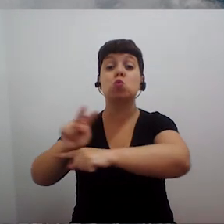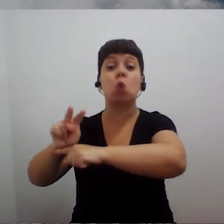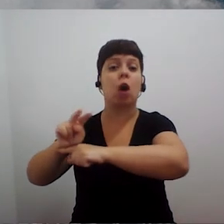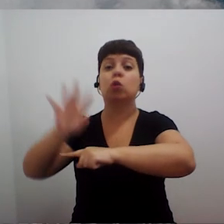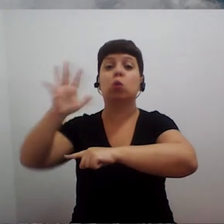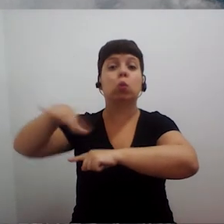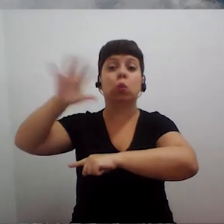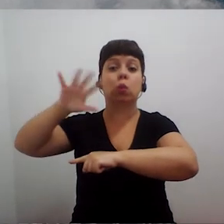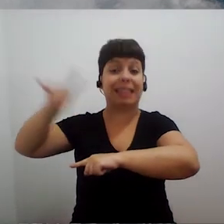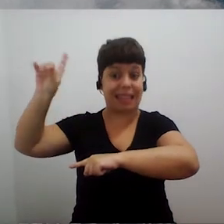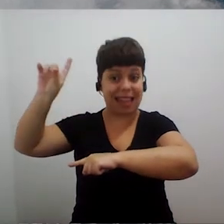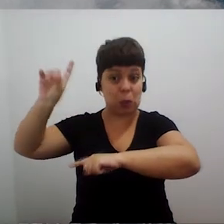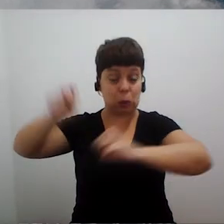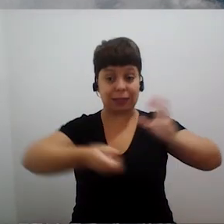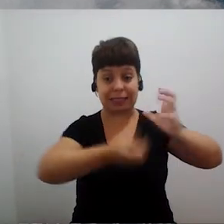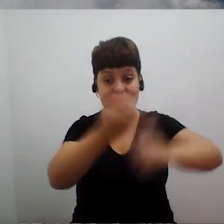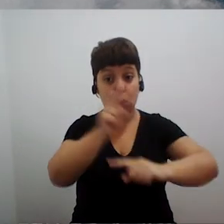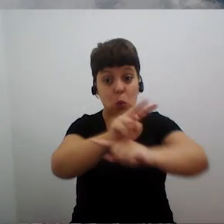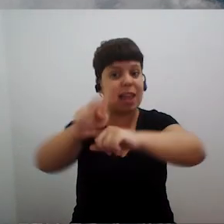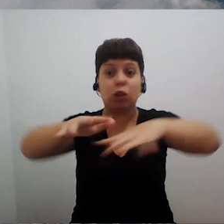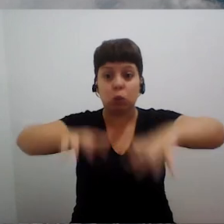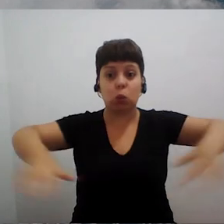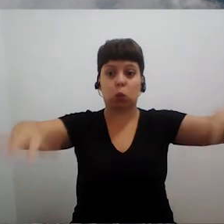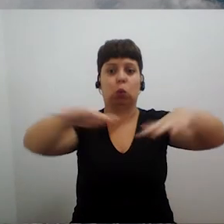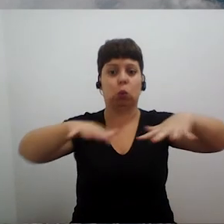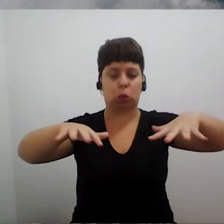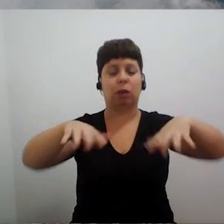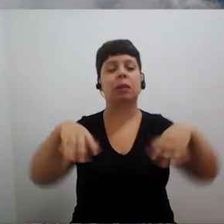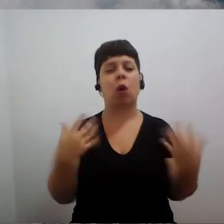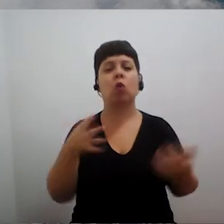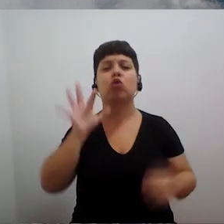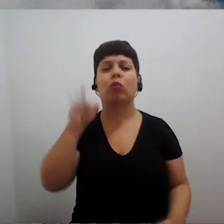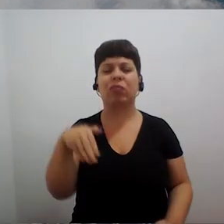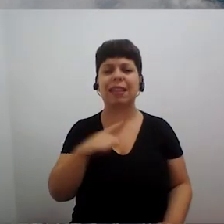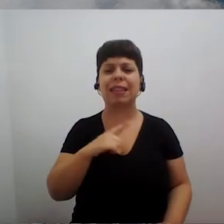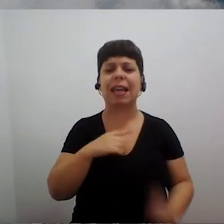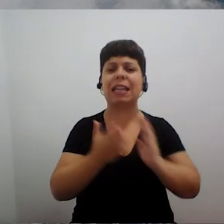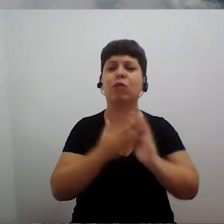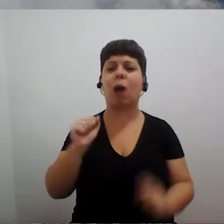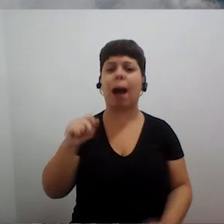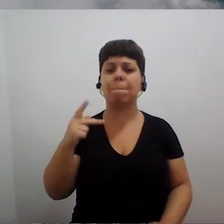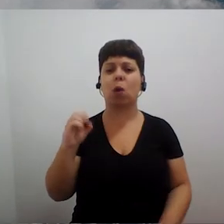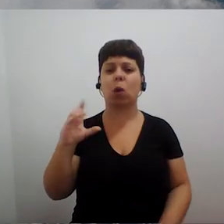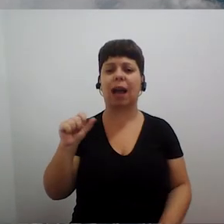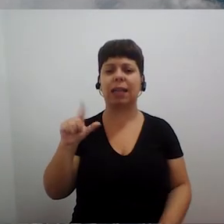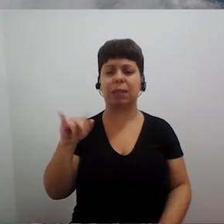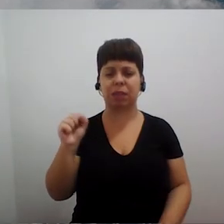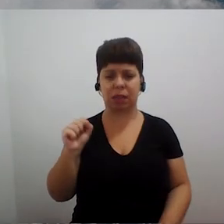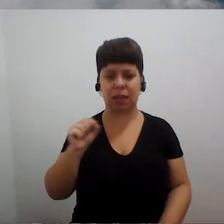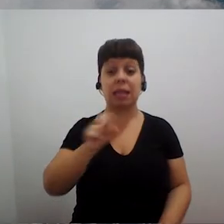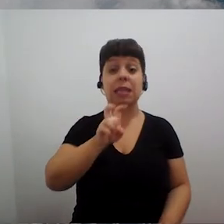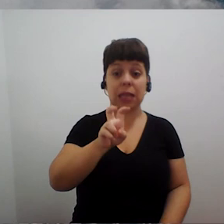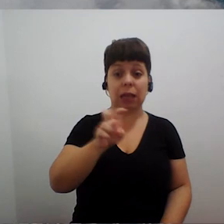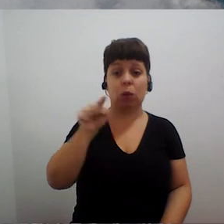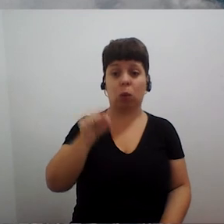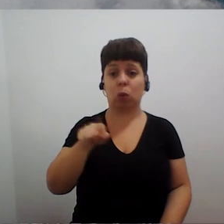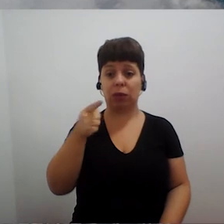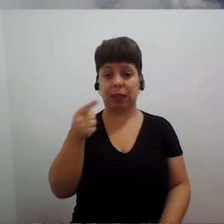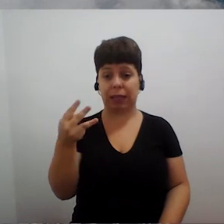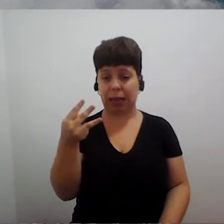e cuidar da sua criação, tanto que no final nós lemos em apocalipse 5.13 que todas as criaturas